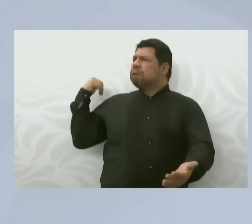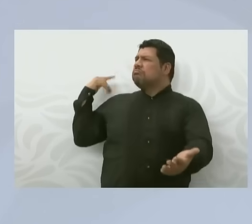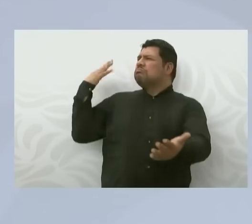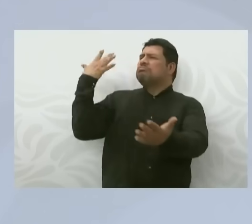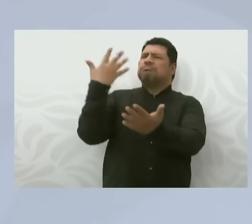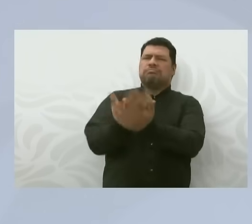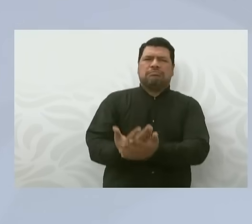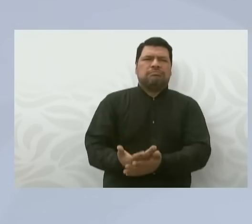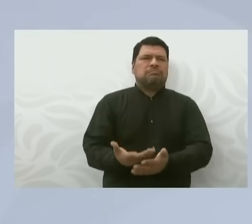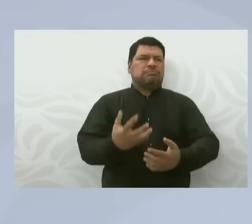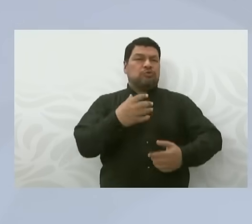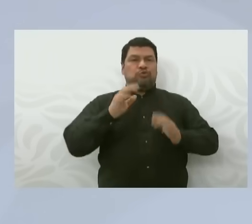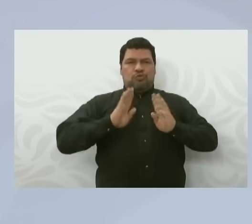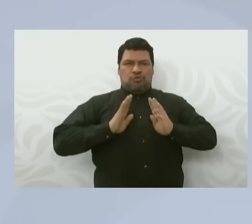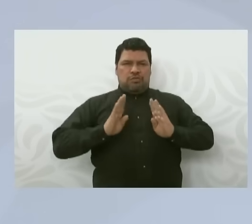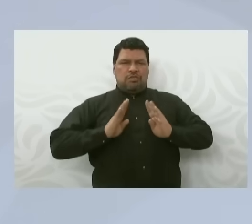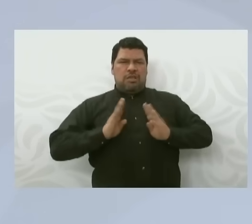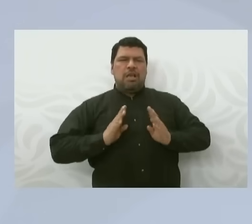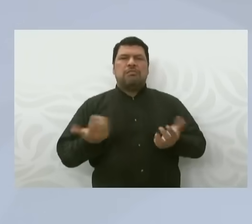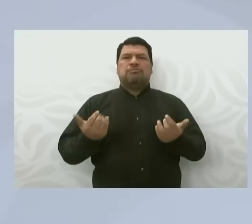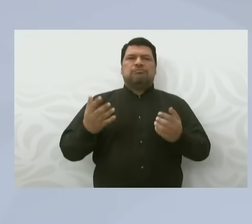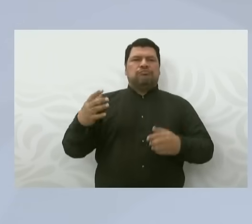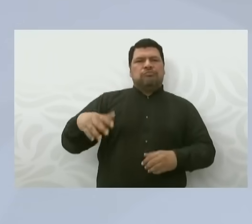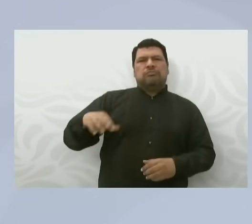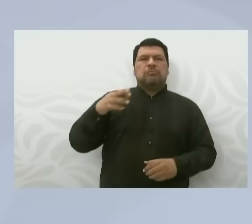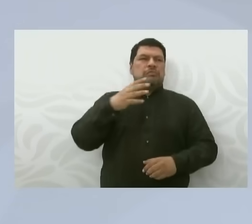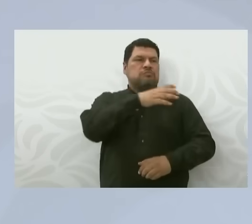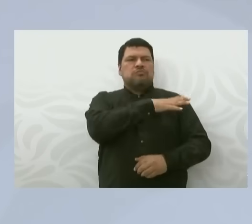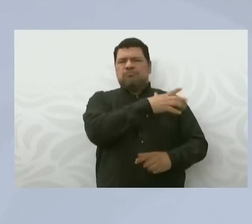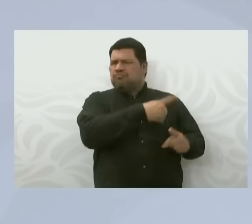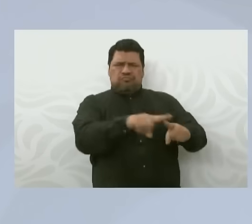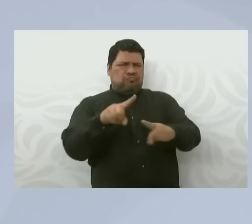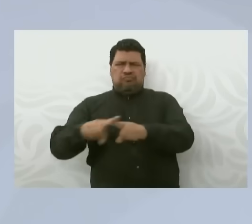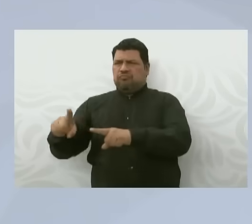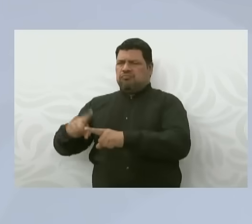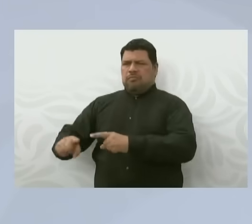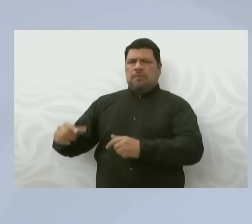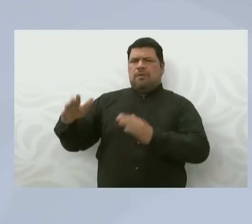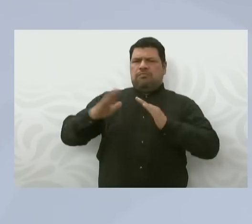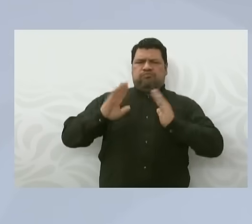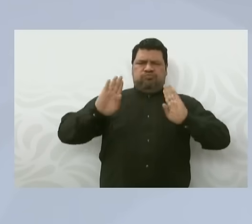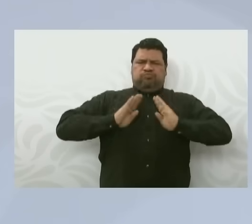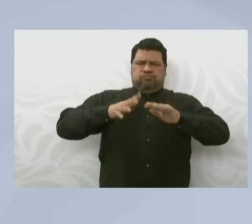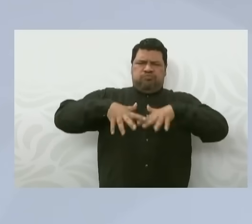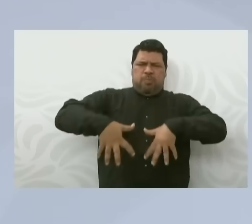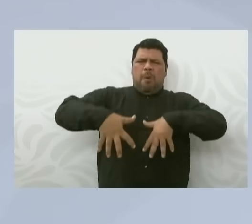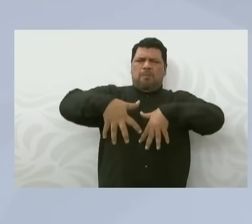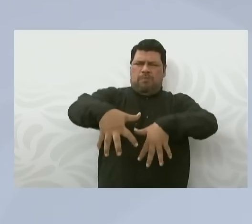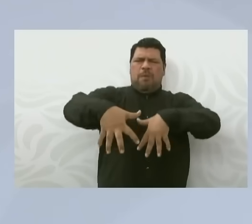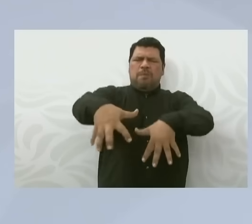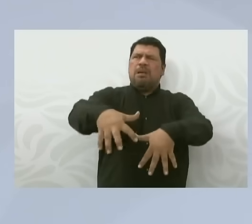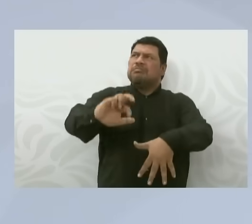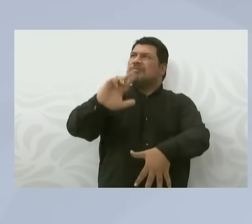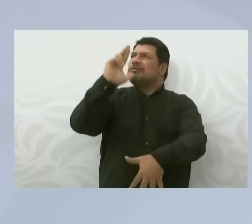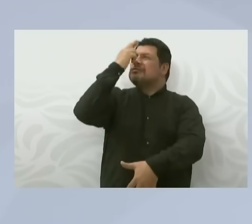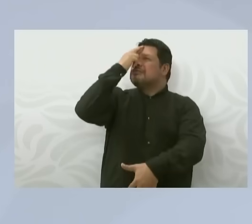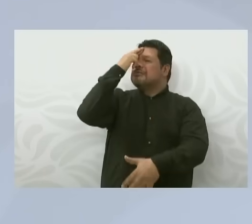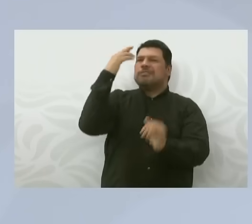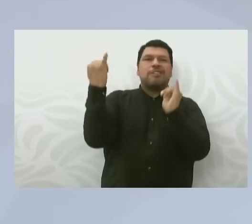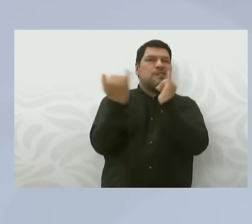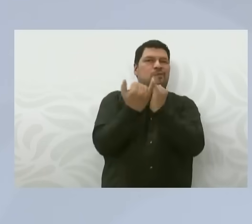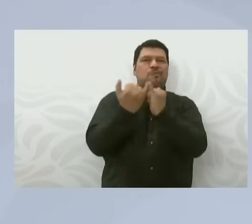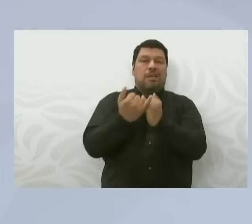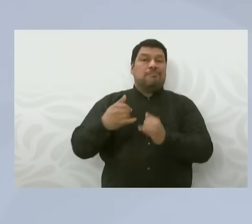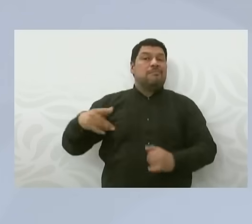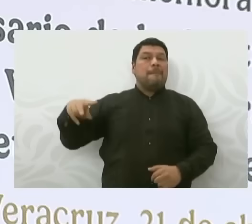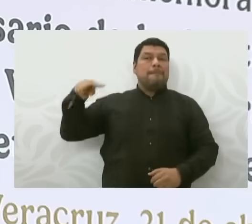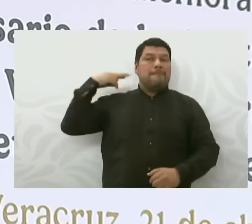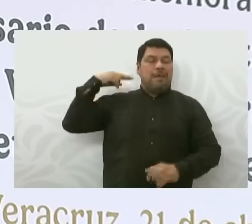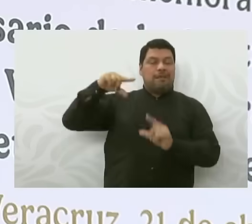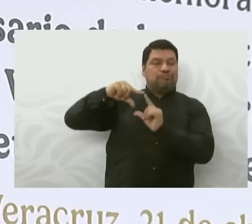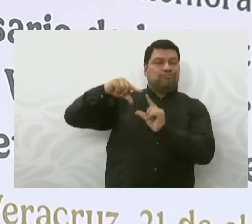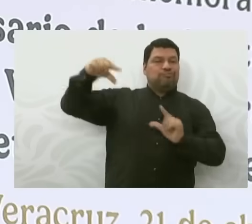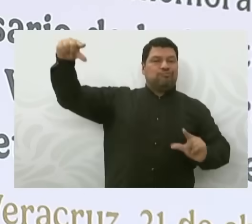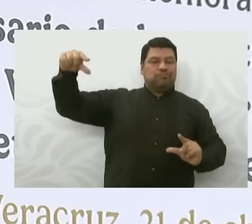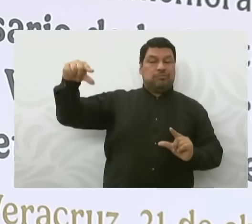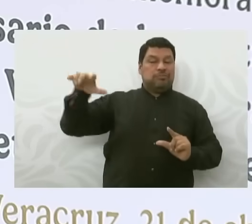cadetes y oficiales de la Armada de México así como también del pueblo de Veracruz que defendió